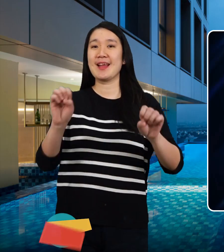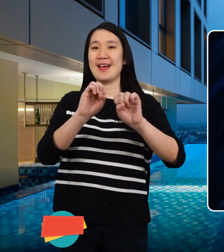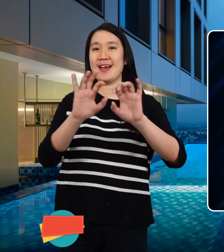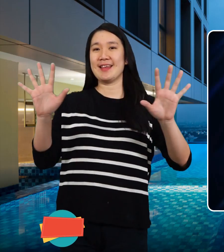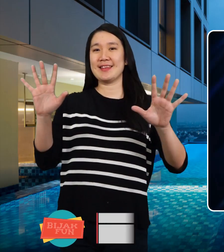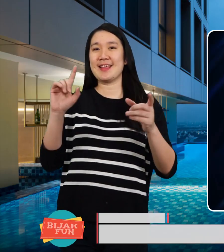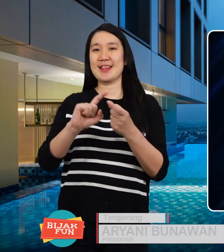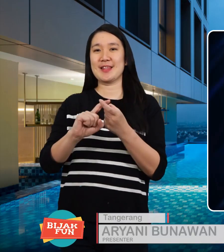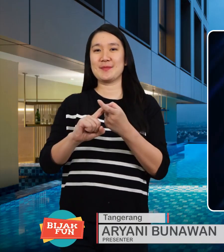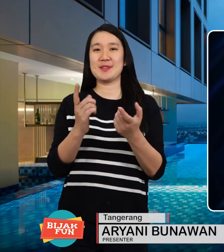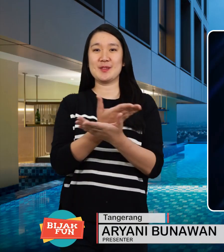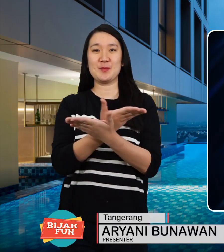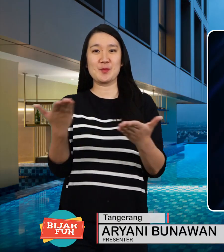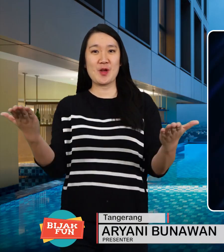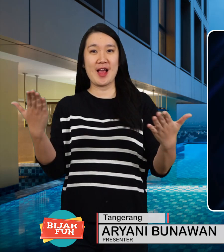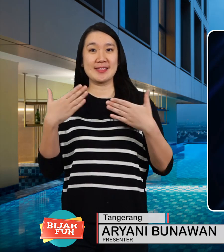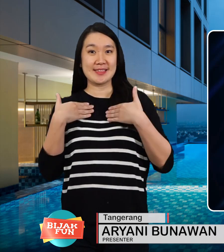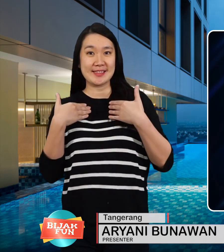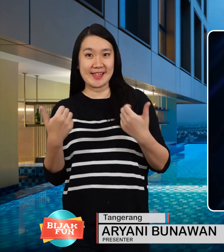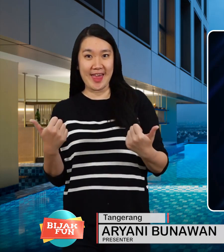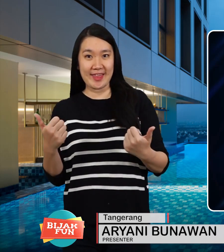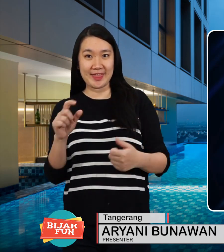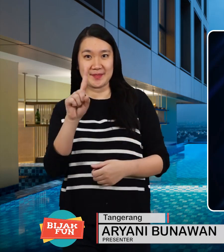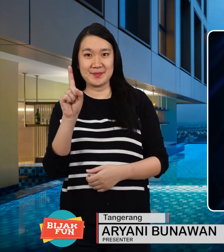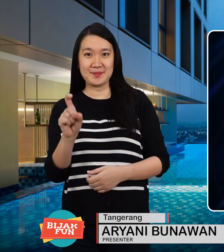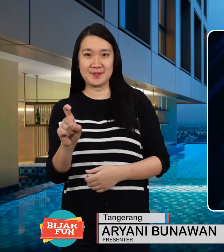Halo teman-teman semua, kalian sehat?